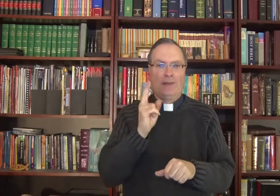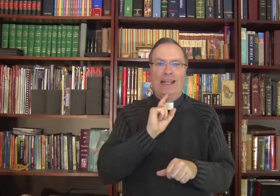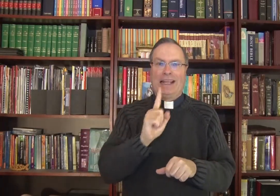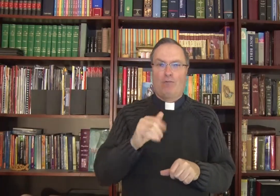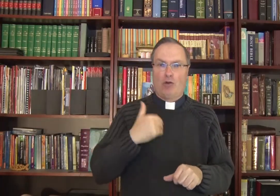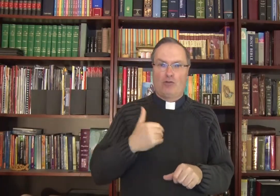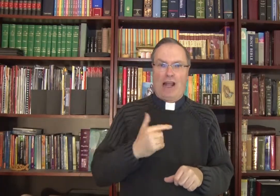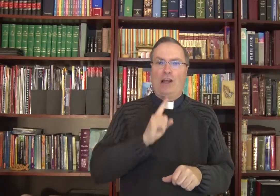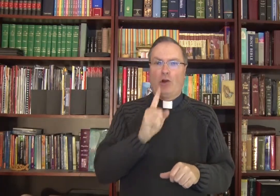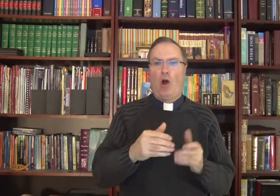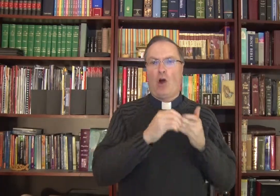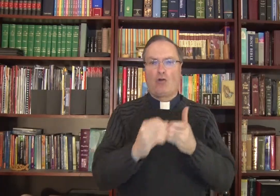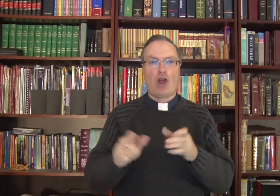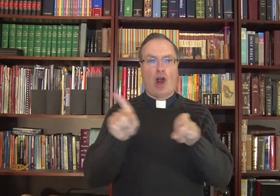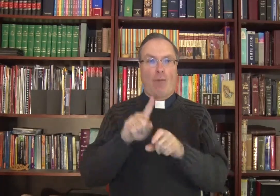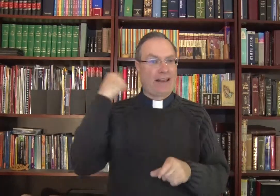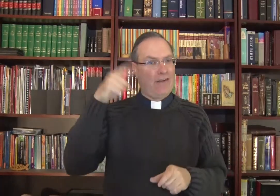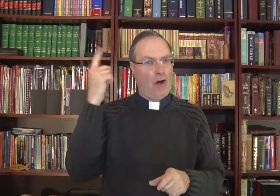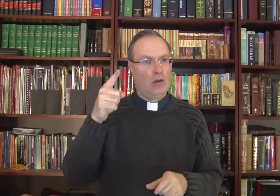c'est pourquoi elles se sont conduites comme des folles.